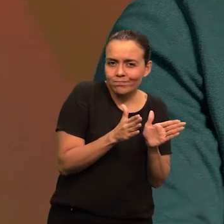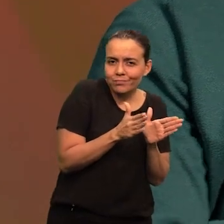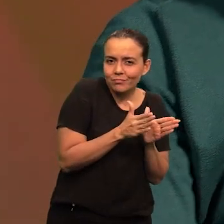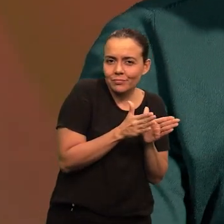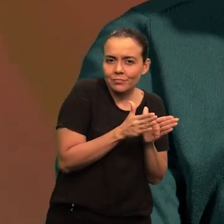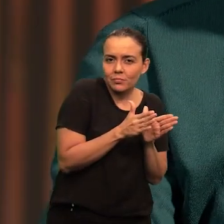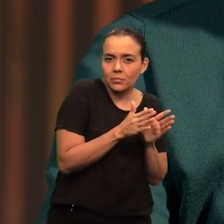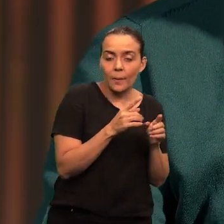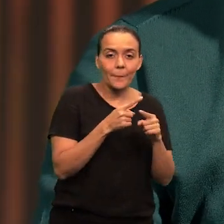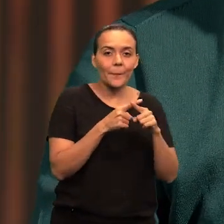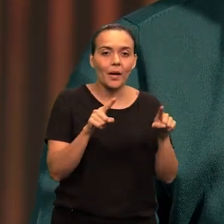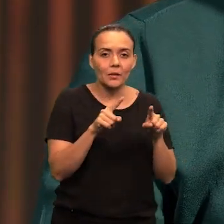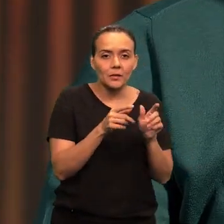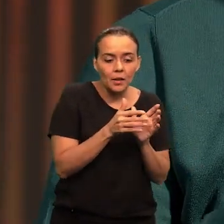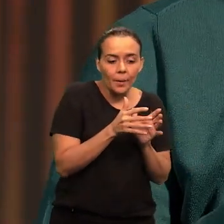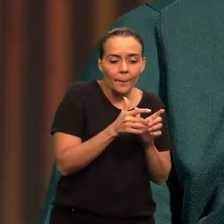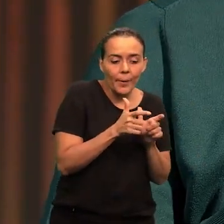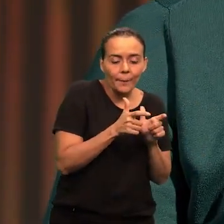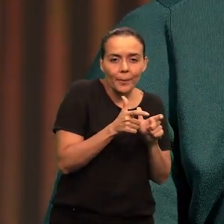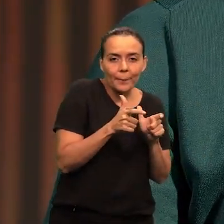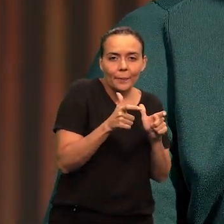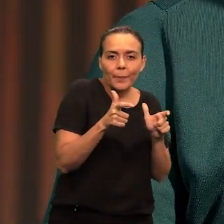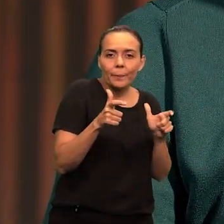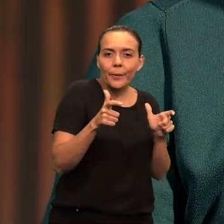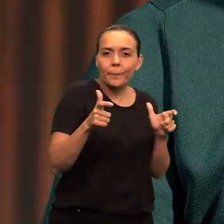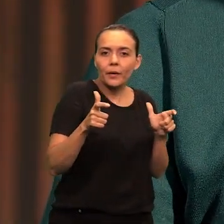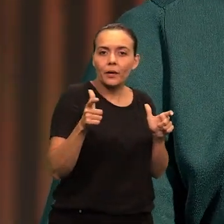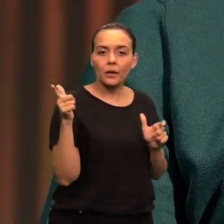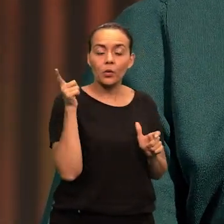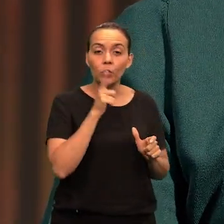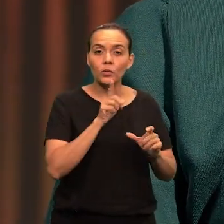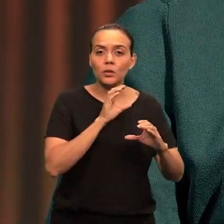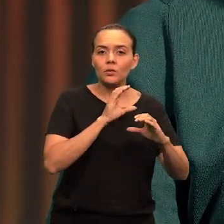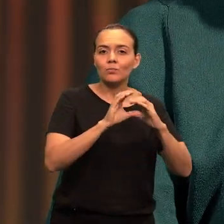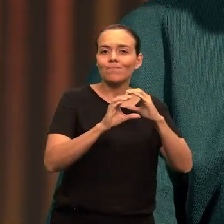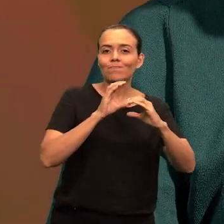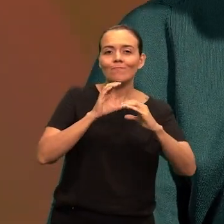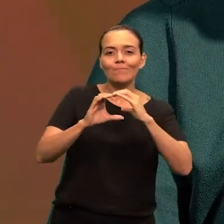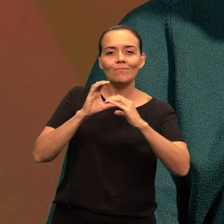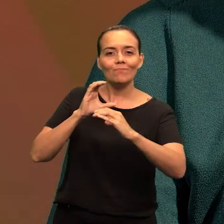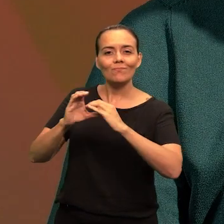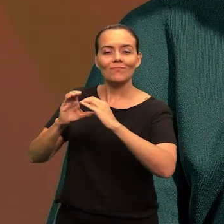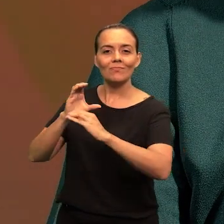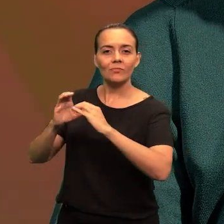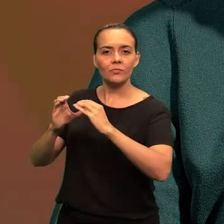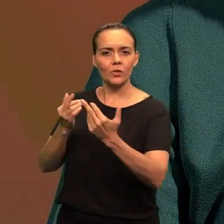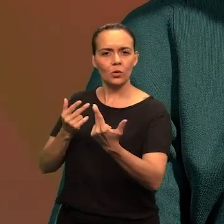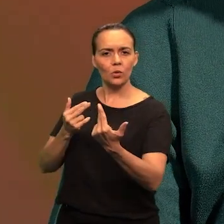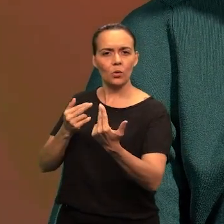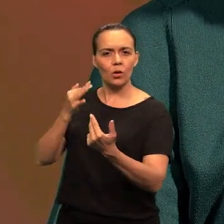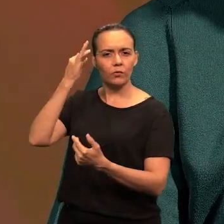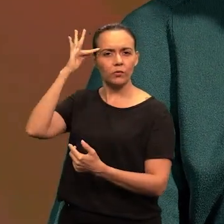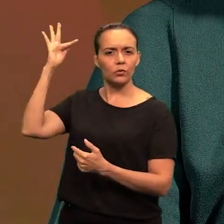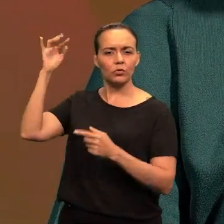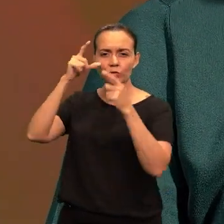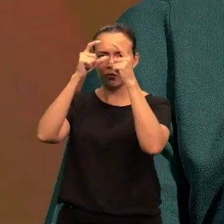E o deslocamento está na capacidade de comunicar, de chegar àquilo, que na sua origem, a filosofia grega fazia,